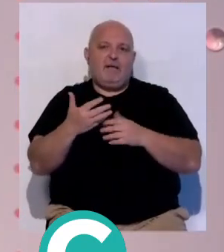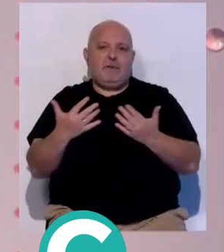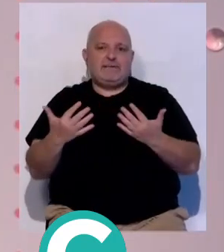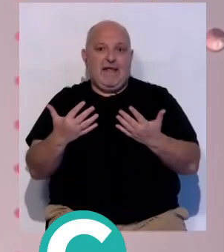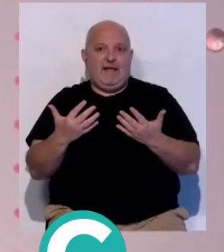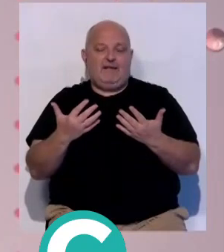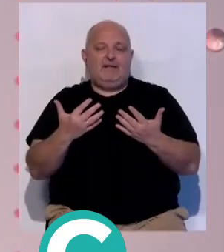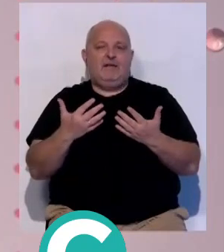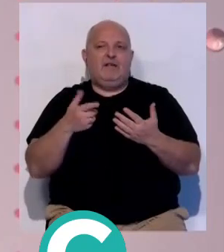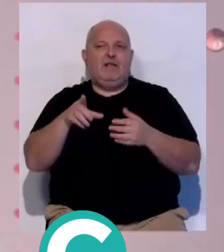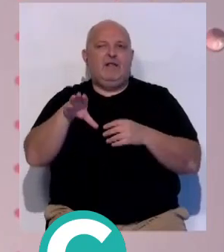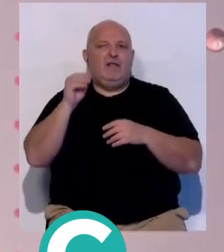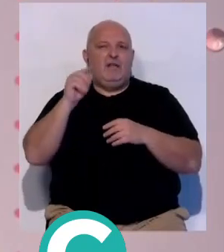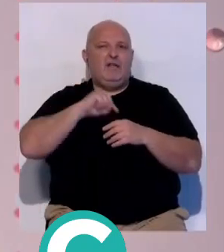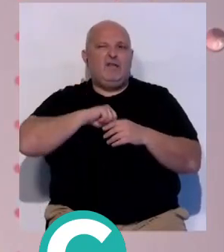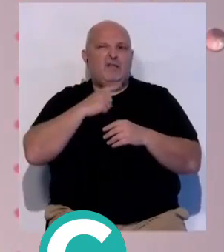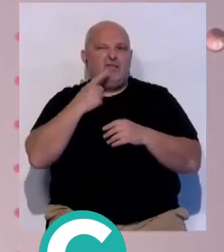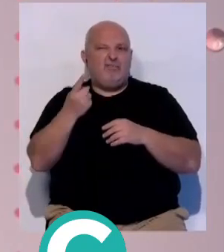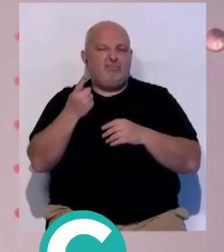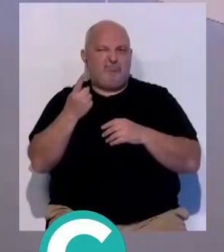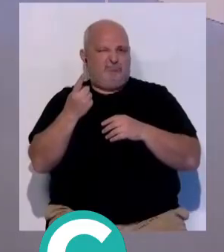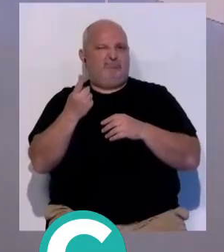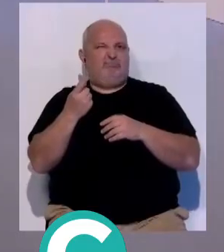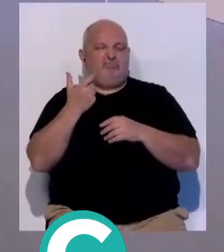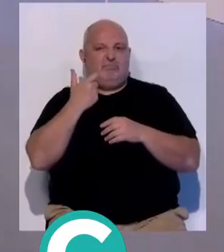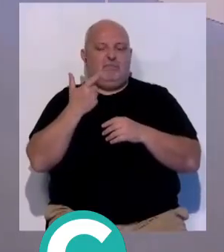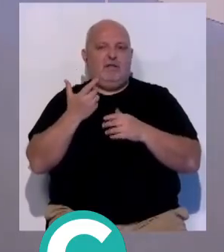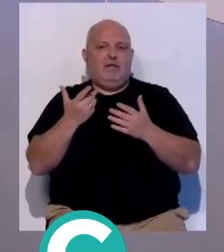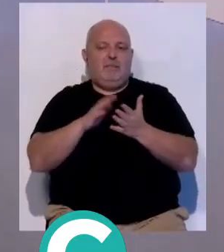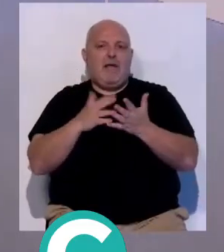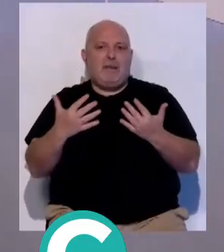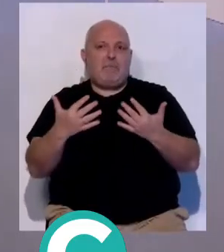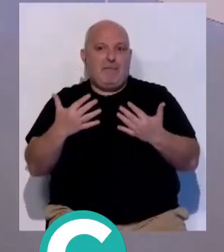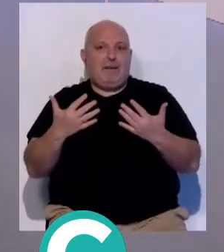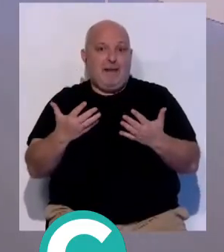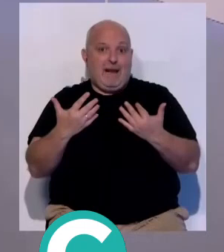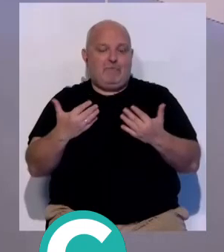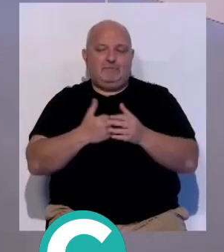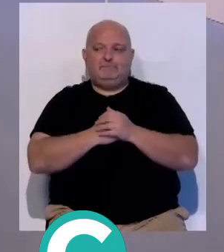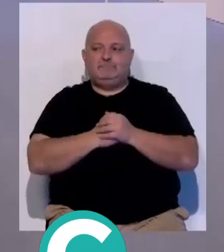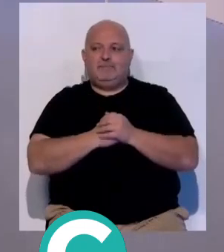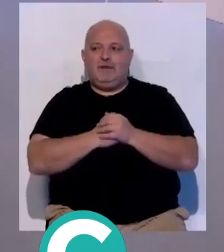final tú entendías que lo que quería era que fuera más rápido que fueras más rápido y si es